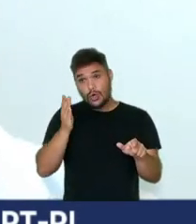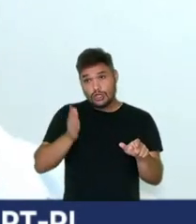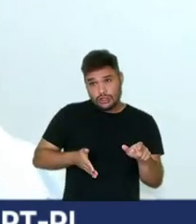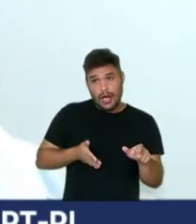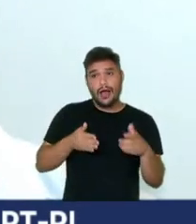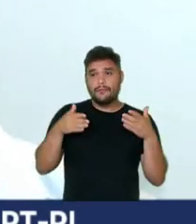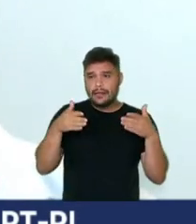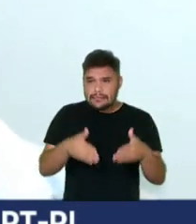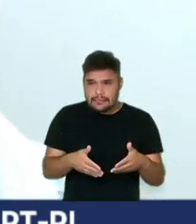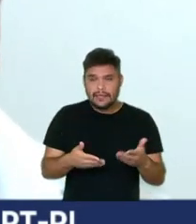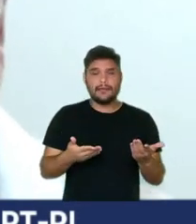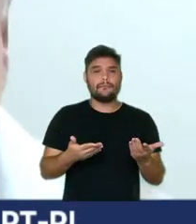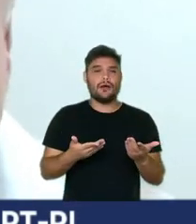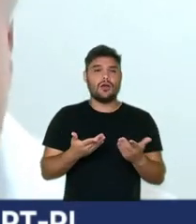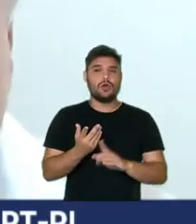QUE INCLUI A TODOS, AQUELES